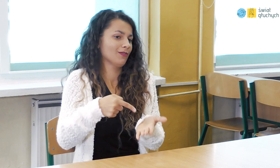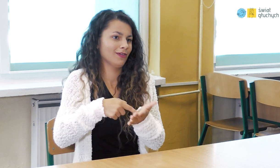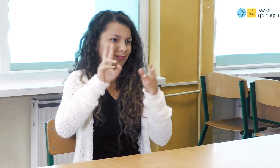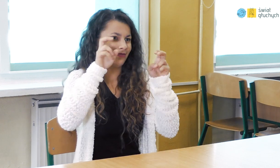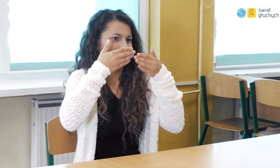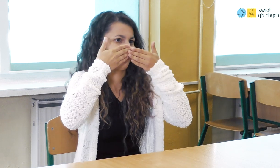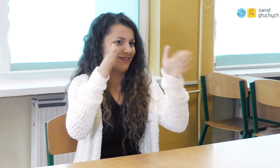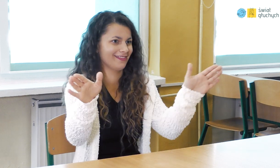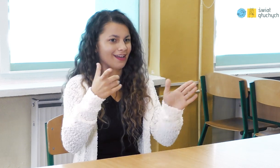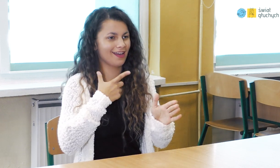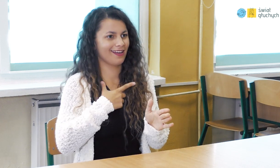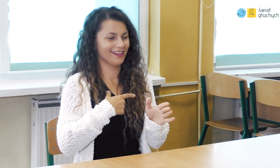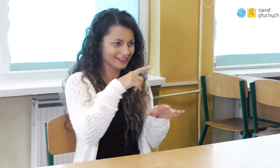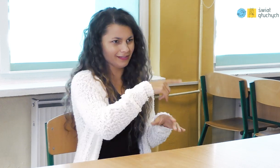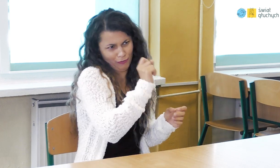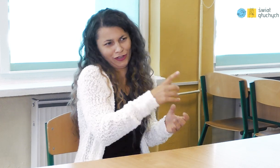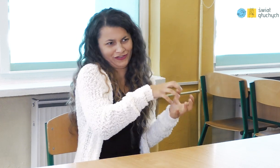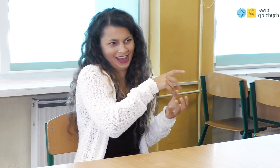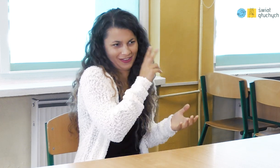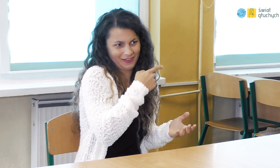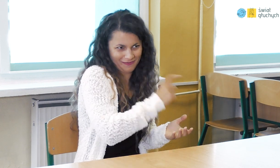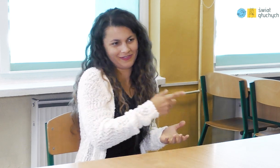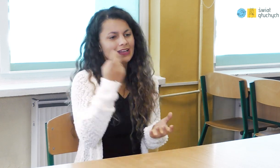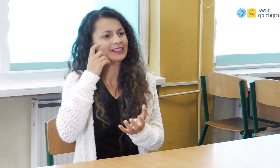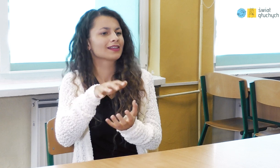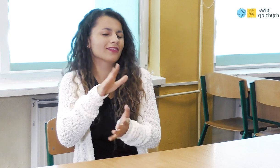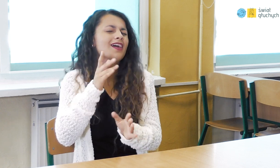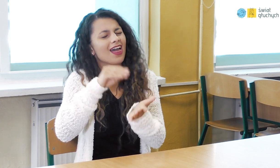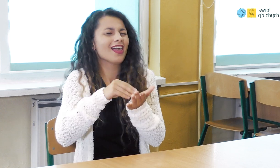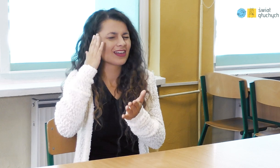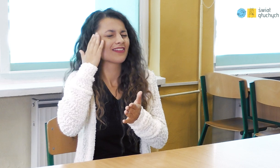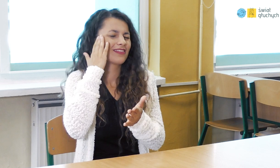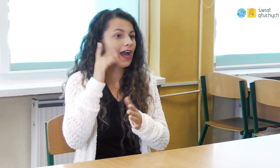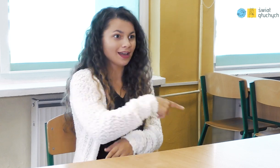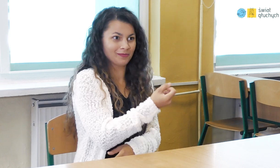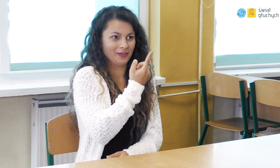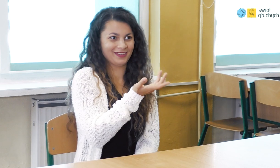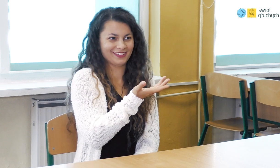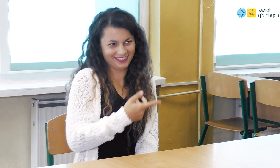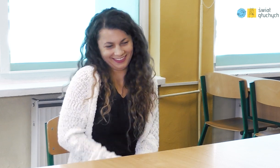Nie zdawała sobie sprawy jak to wygląda. To było takie otworzenie się na głuchych. Do świata osób słyszących jest przyzwyczajona, ale istnieje inny świat jak świat głuchych czyli coś nowego.